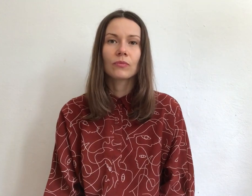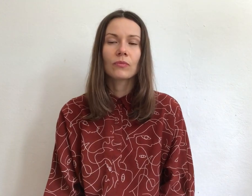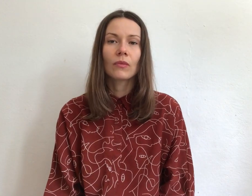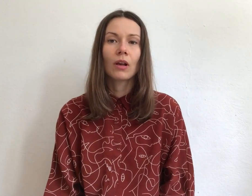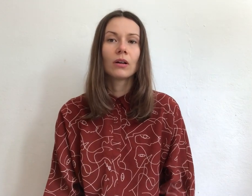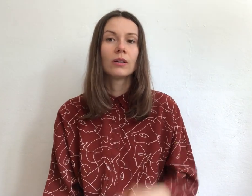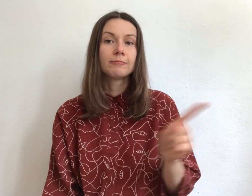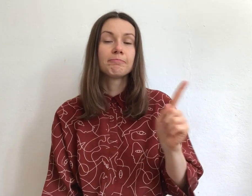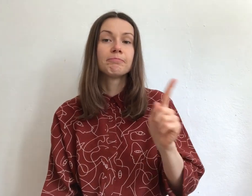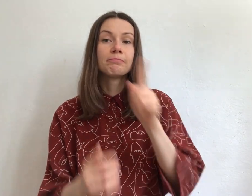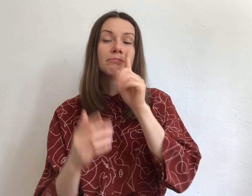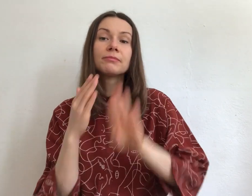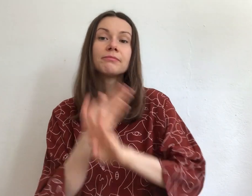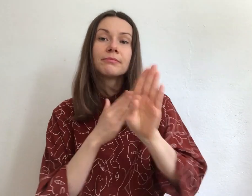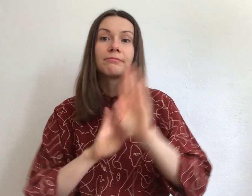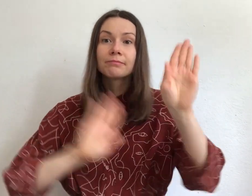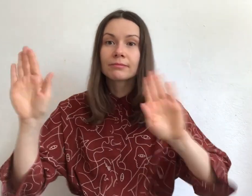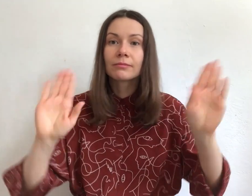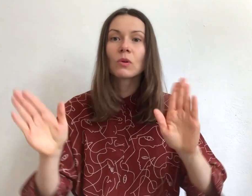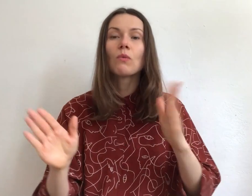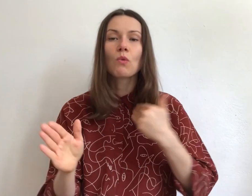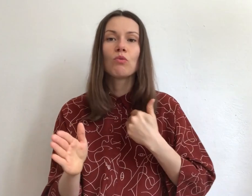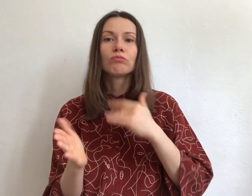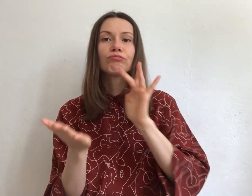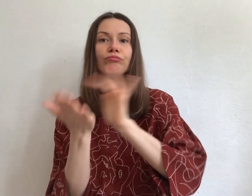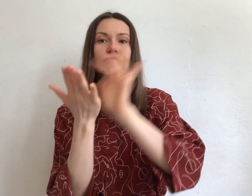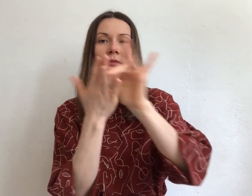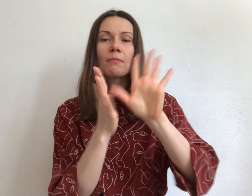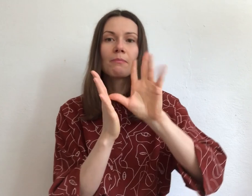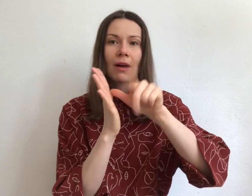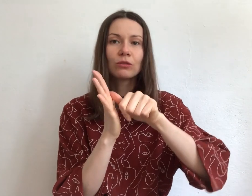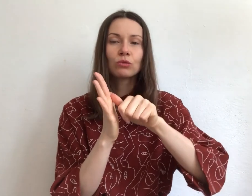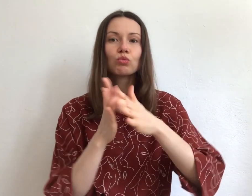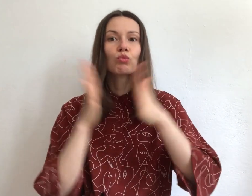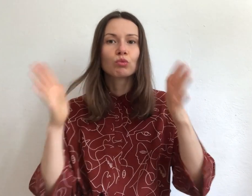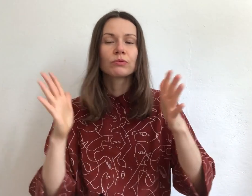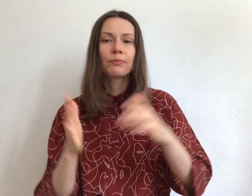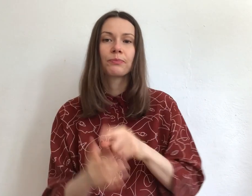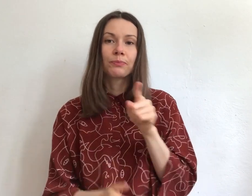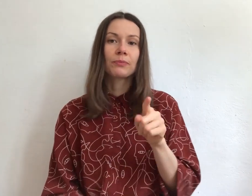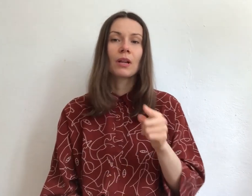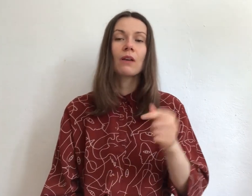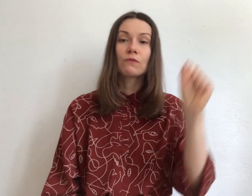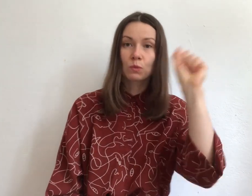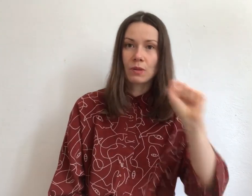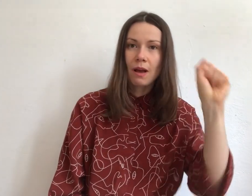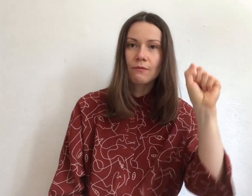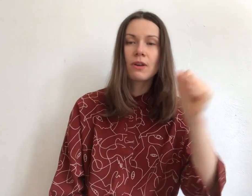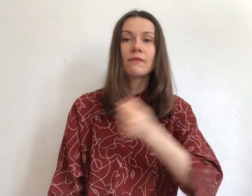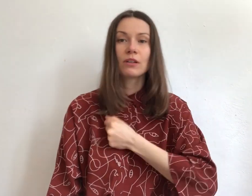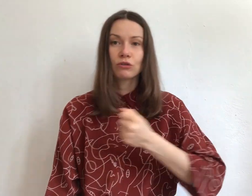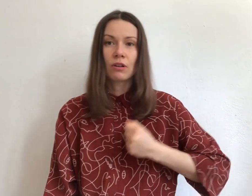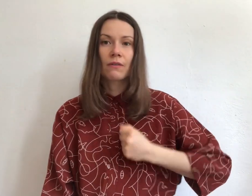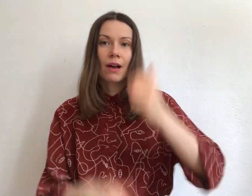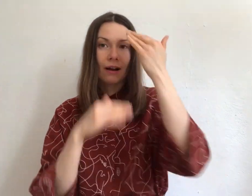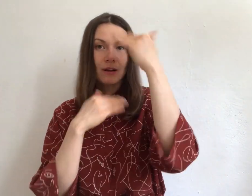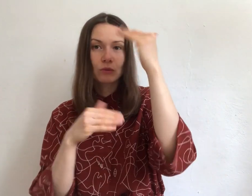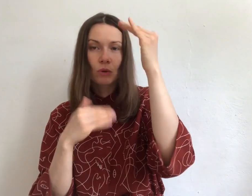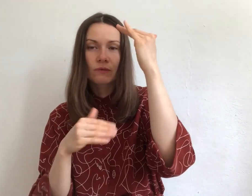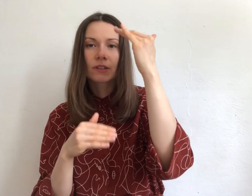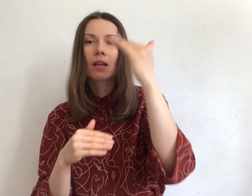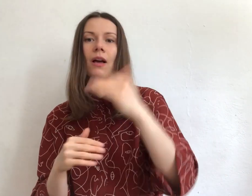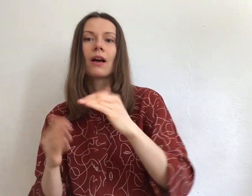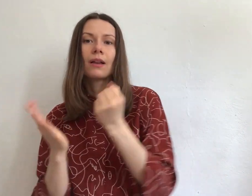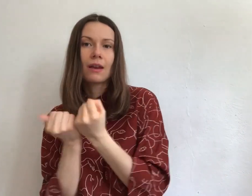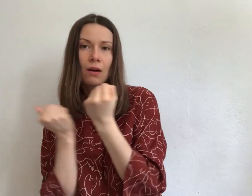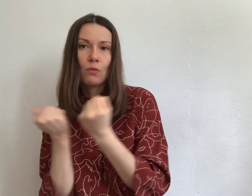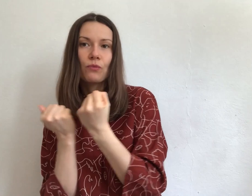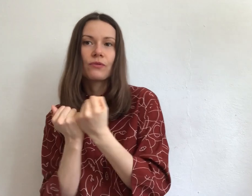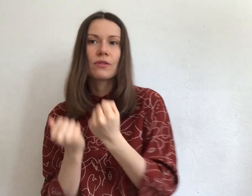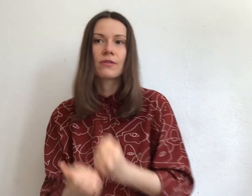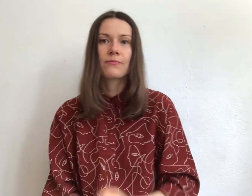Występowała w dużych miastach: we Wrocławiu, Warszawie, Katowicach i Krakowie.